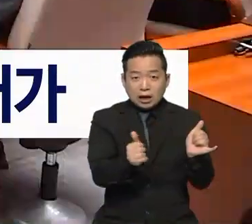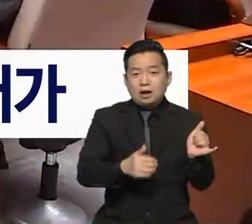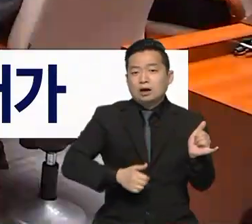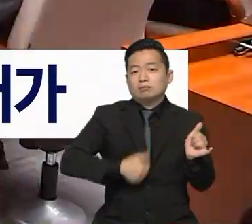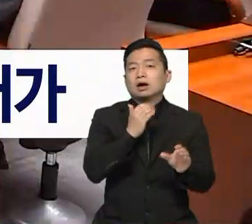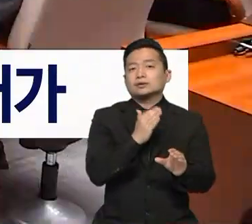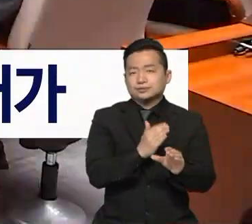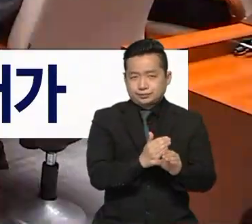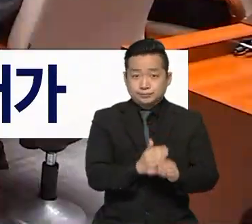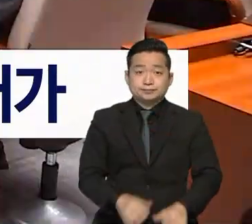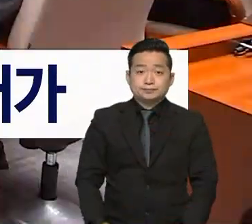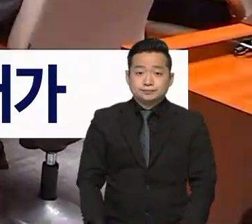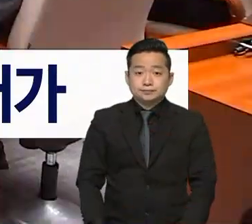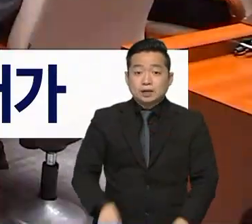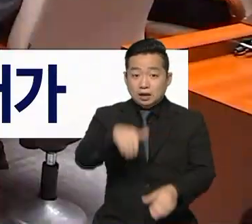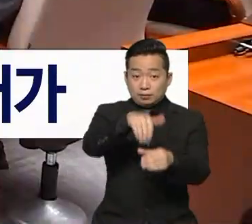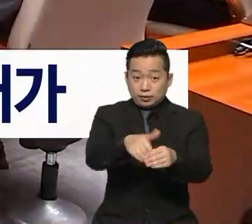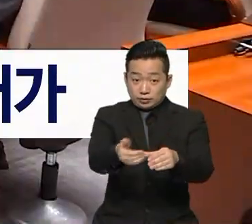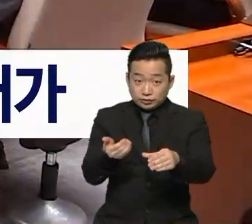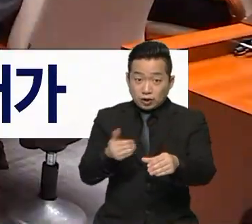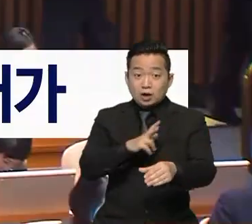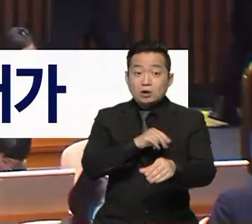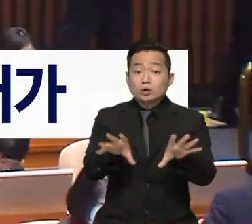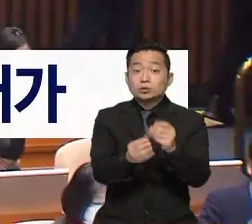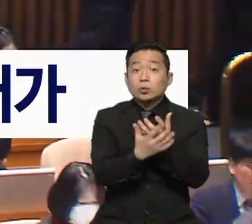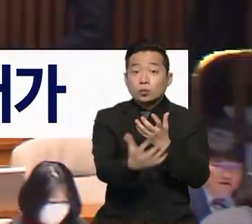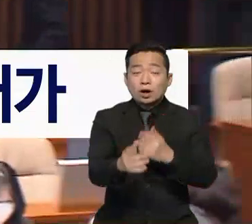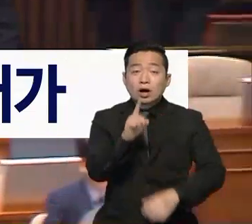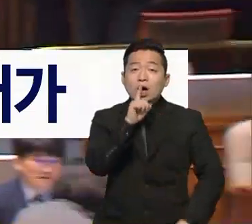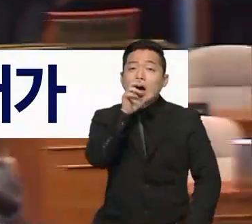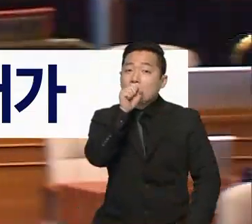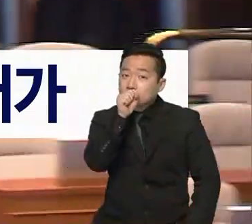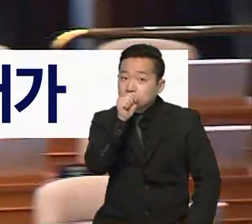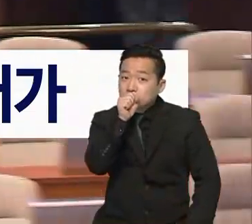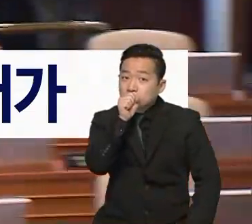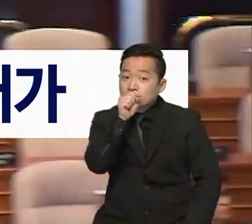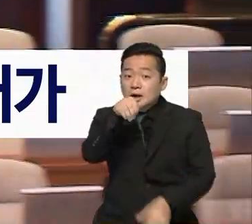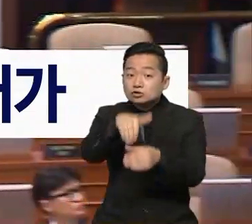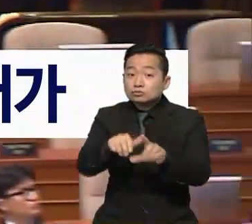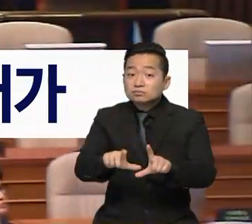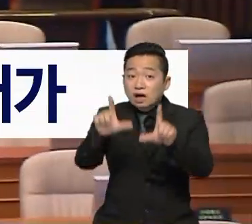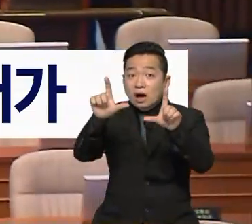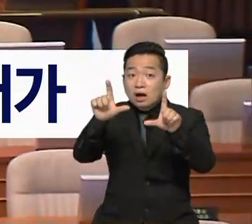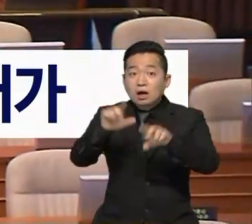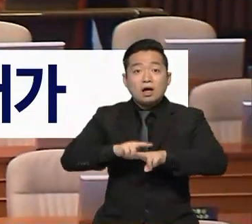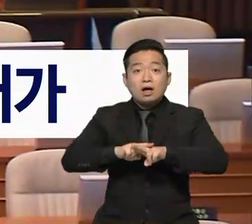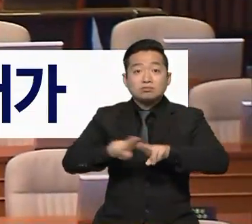모습입니다. 표결 전 의원총회에서 아무 말 없다며 투표 당일 이탈표를 던진 건 비겁한